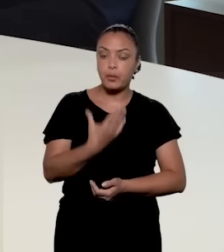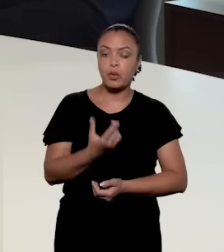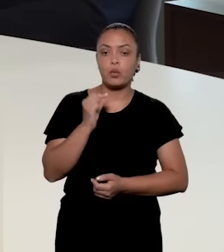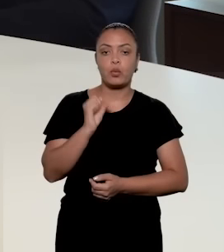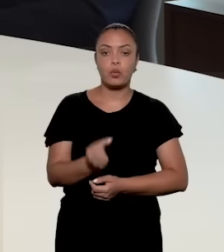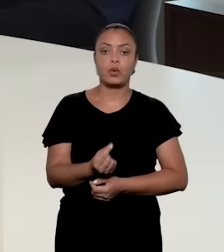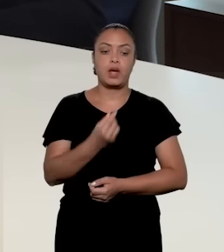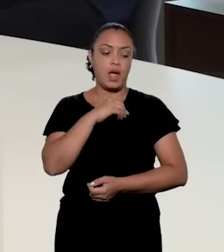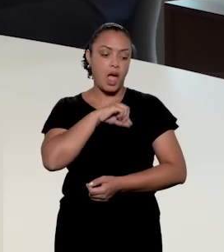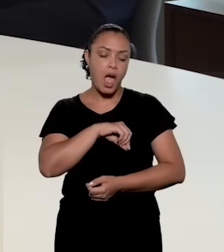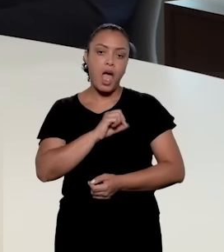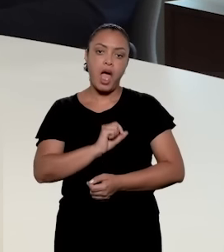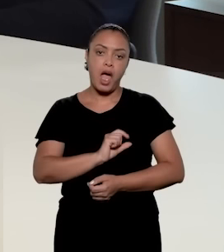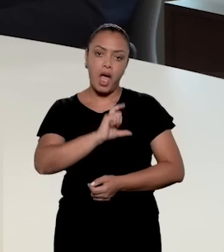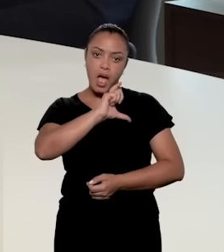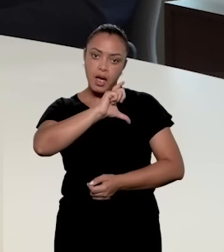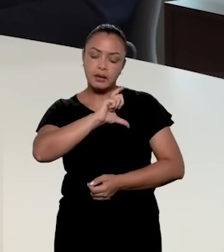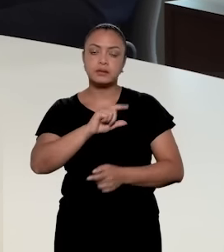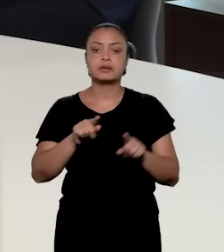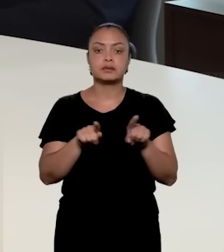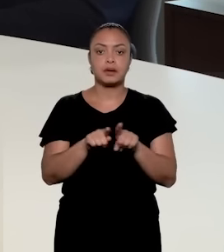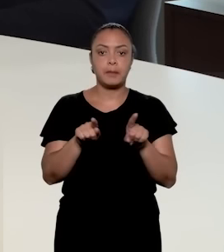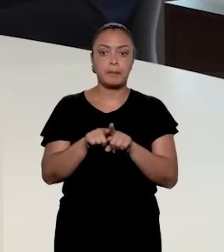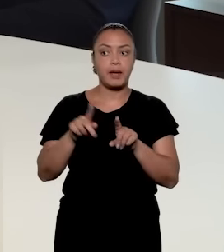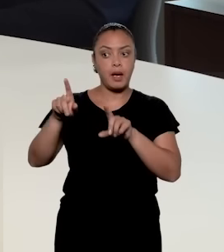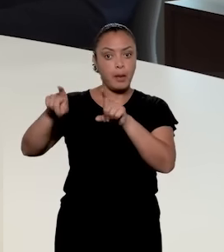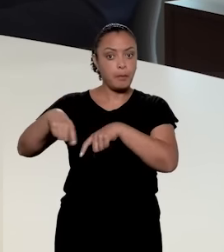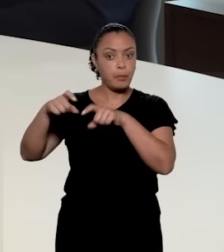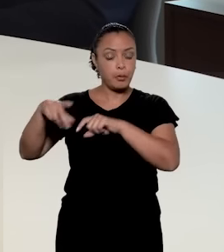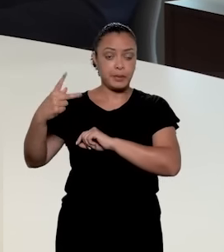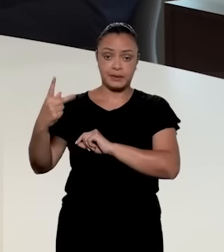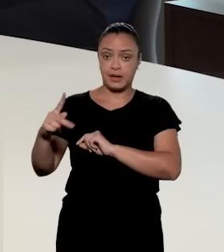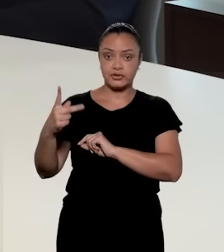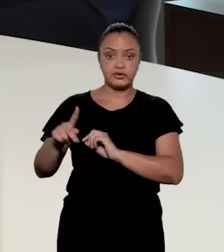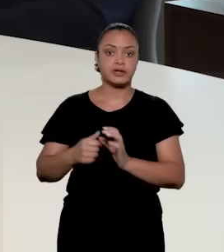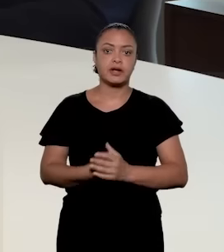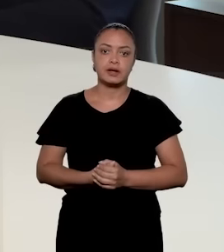O benefício é aumentar renda e ele aumentar a produtividade na propriedade dele.